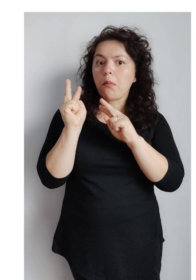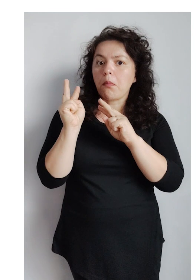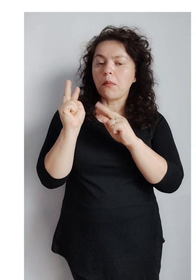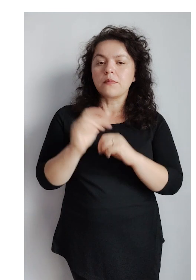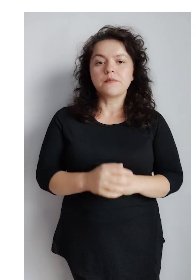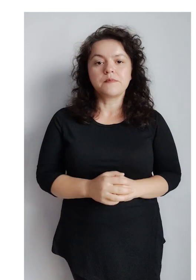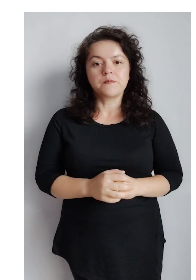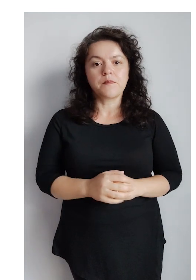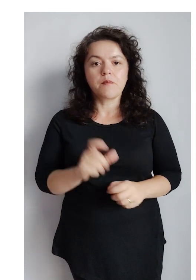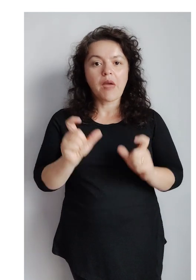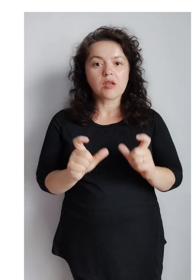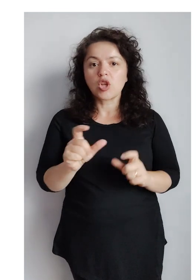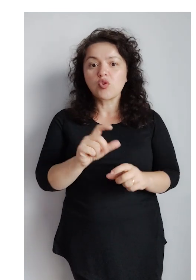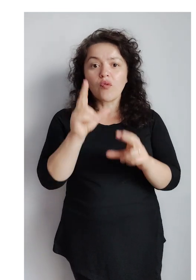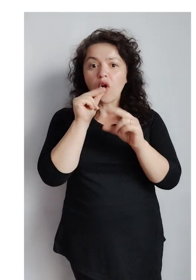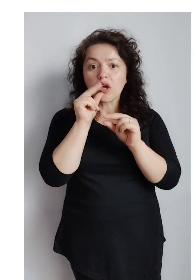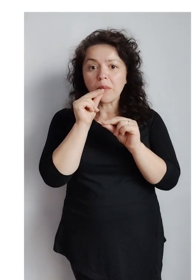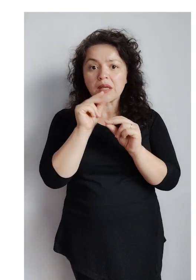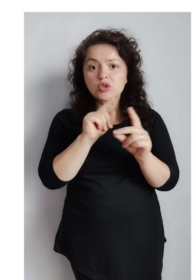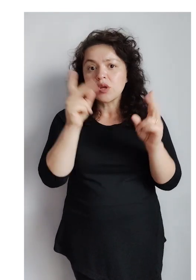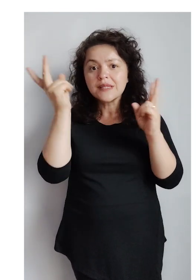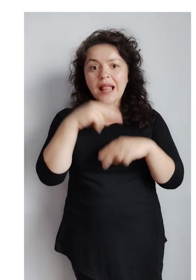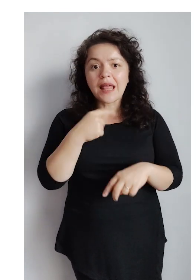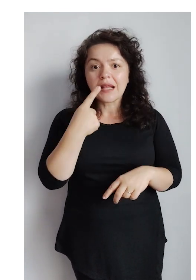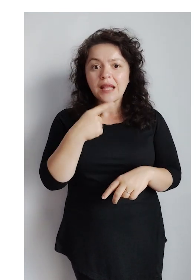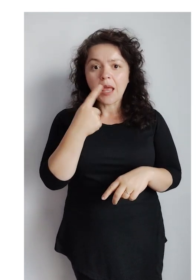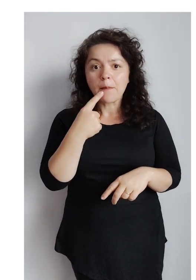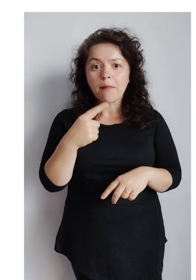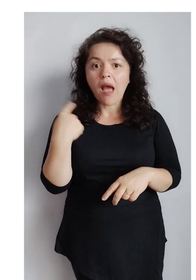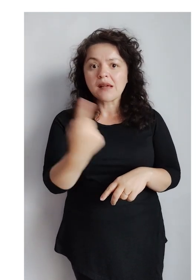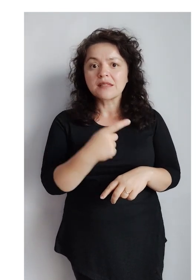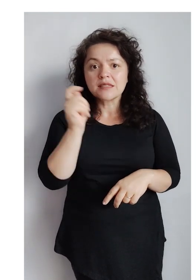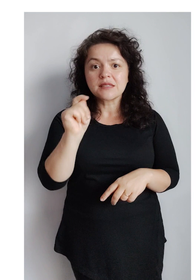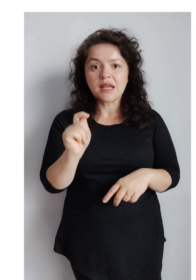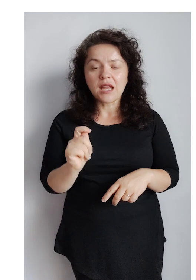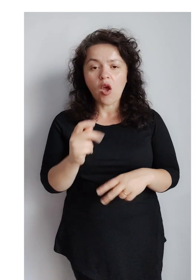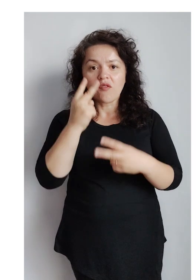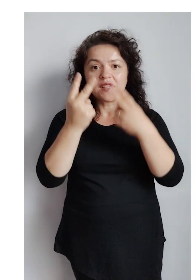Persoanele care nu vorbesc și nu înțeleg limba vorbită a țării pe care o vizitează